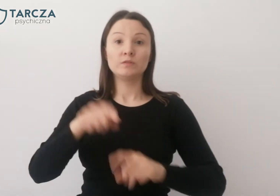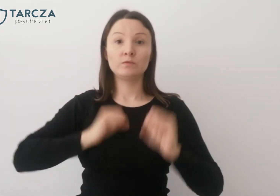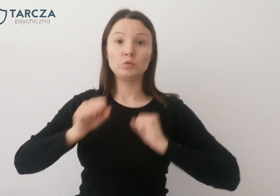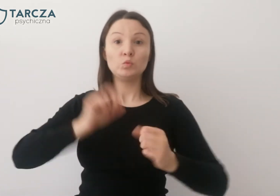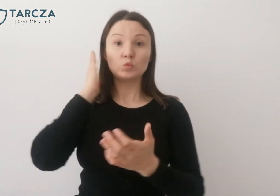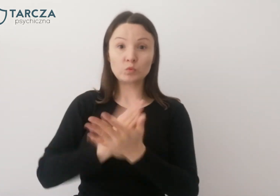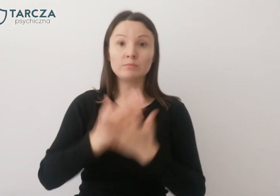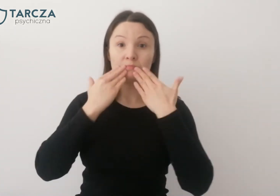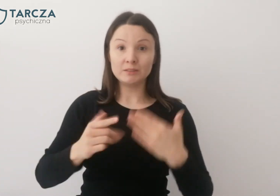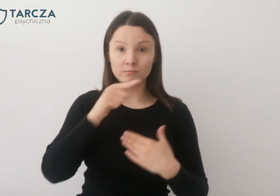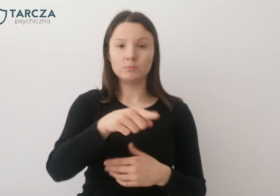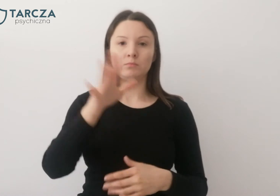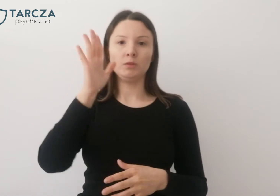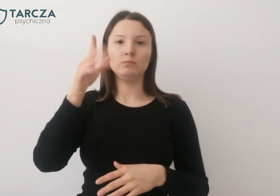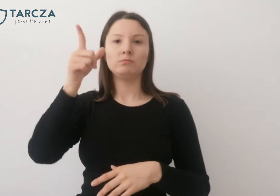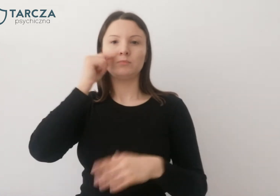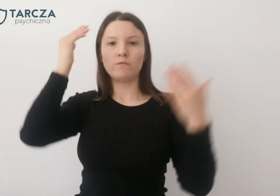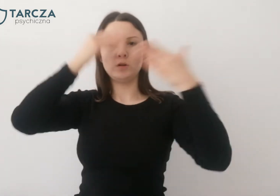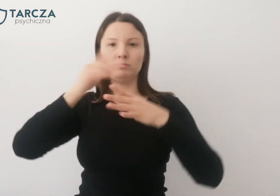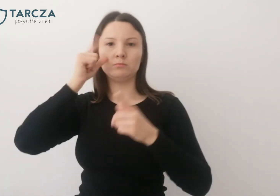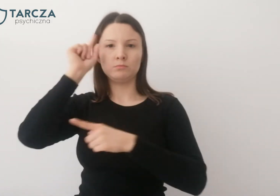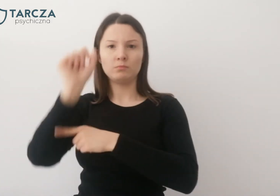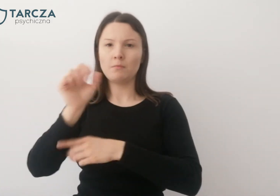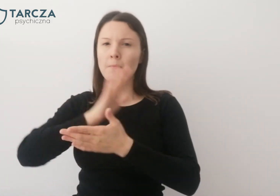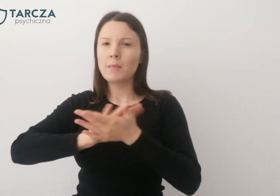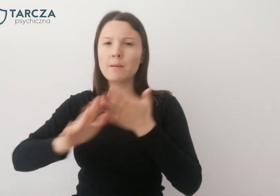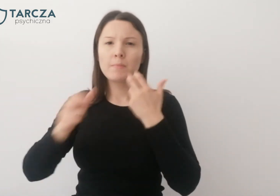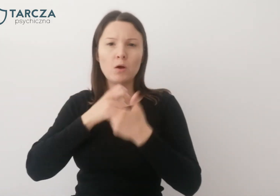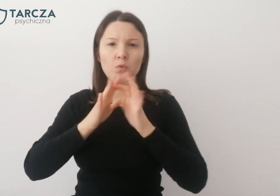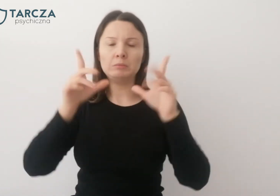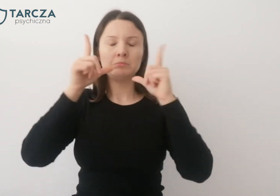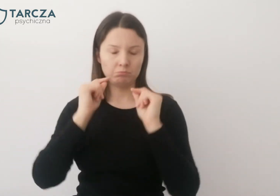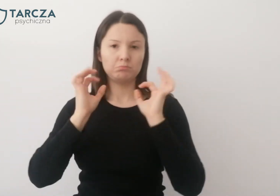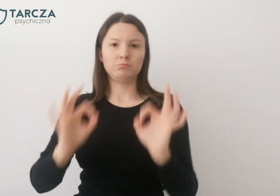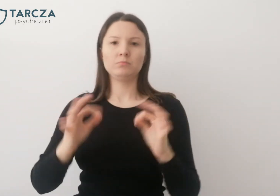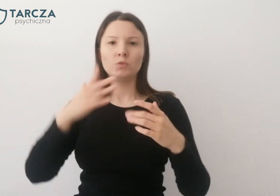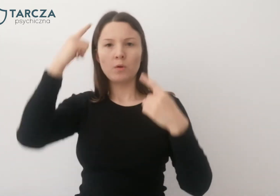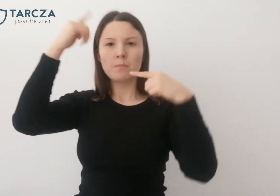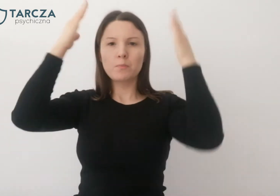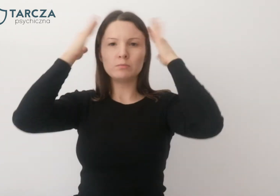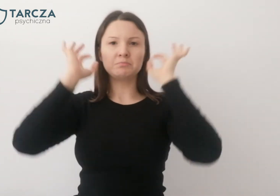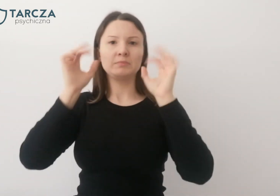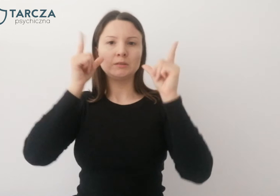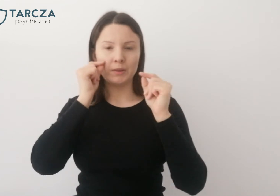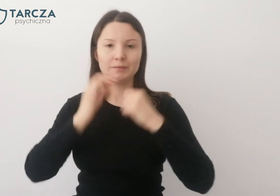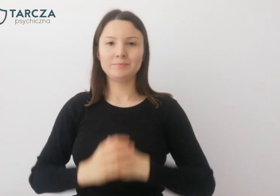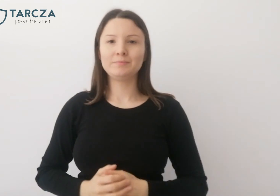Po ćwiczenia lepiej śpimy. Nie rozmyślamy o problemach, mózg łatwiej zasypia.